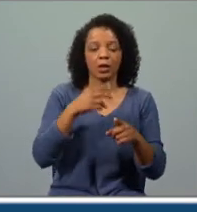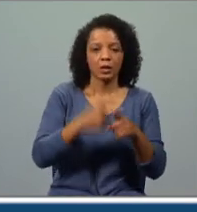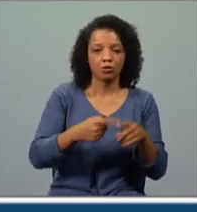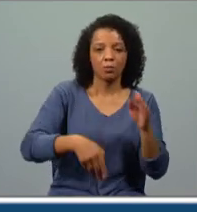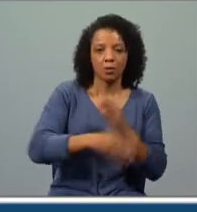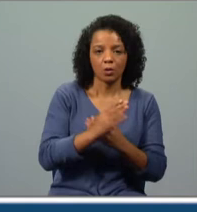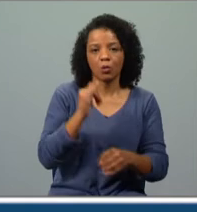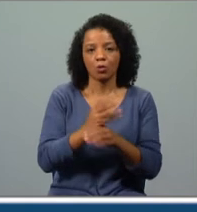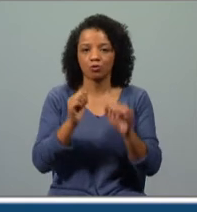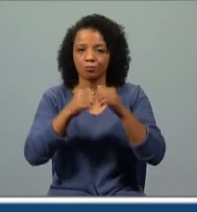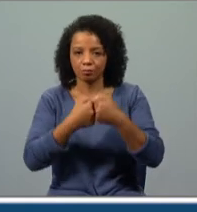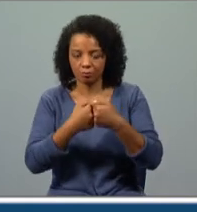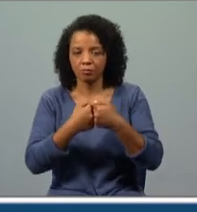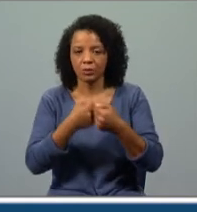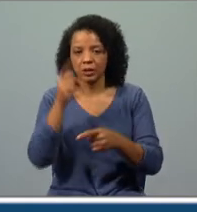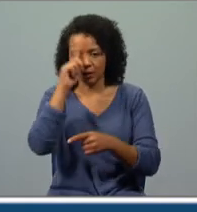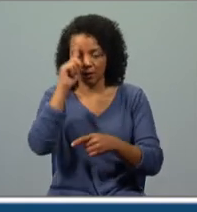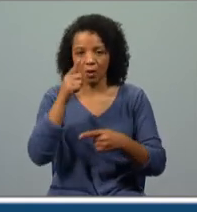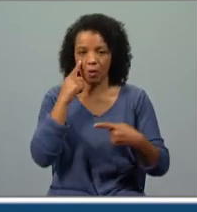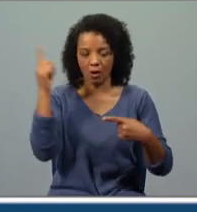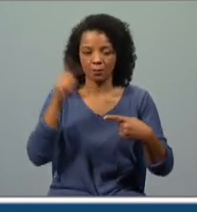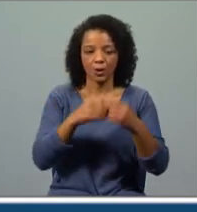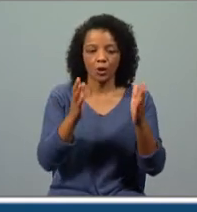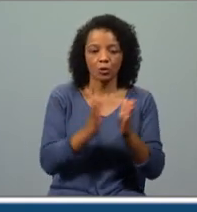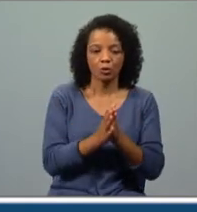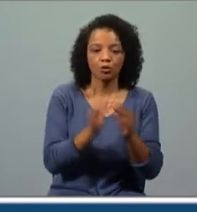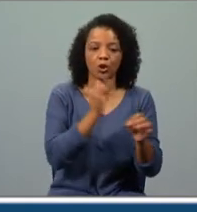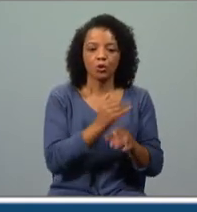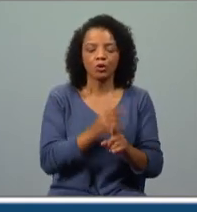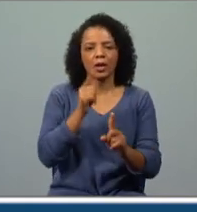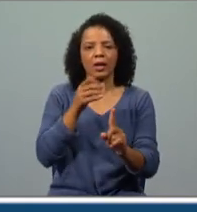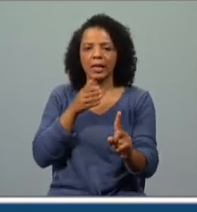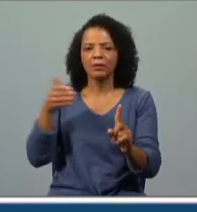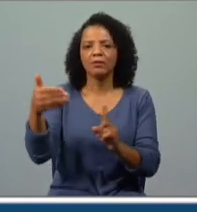esconderam-se no cavalo todos e outros são pronomes indefinidos porque é porque 每個人和其他人都躲在馬上是不定代詞，因為它是因為